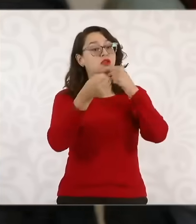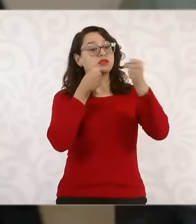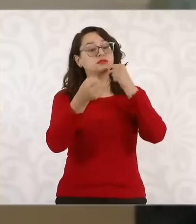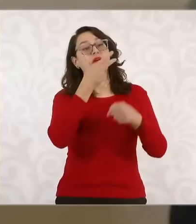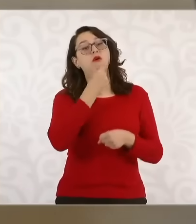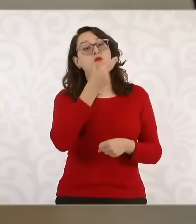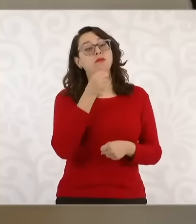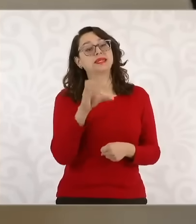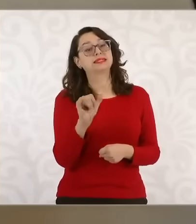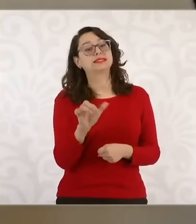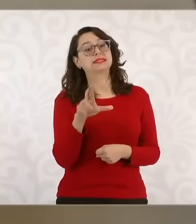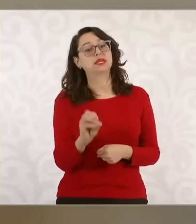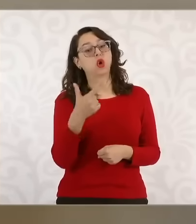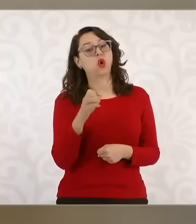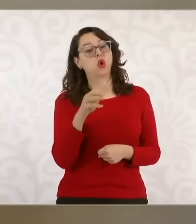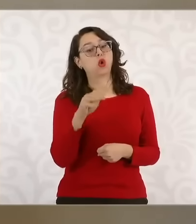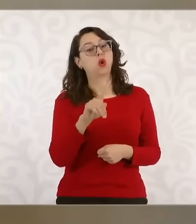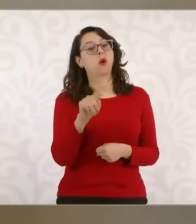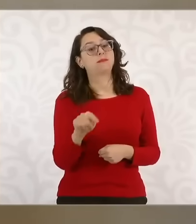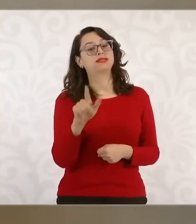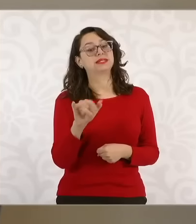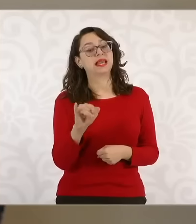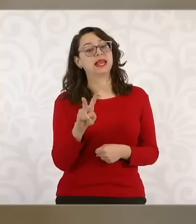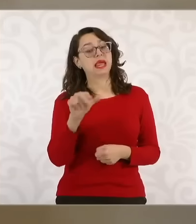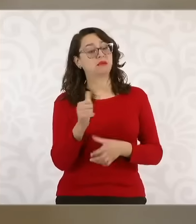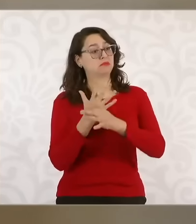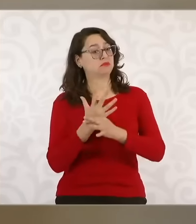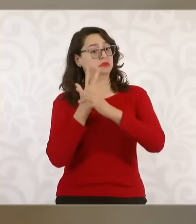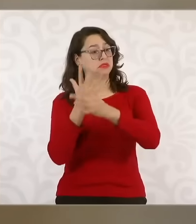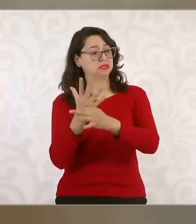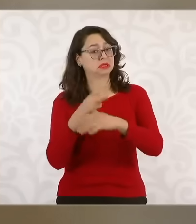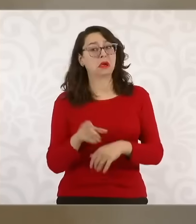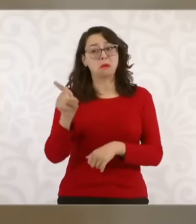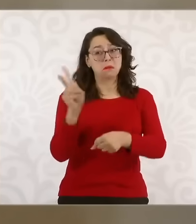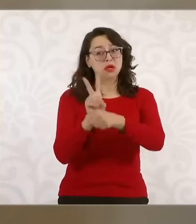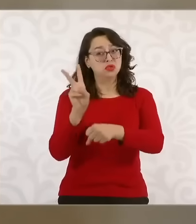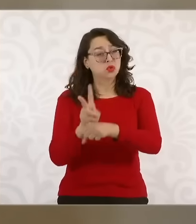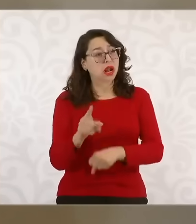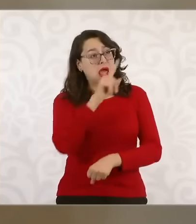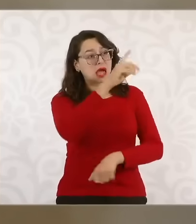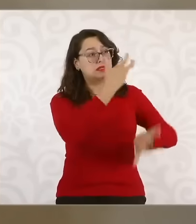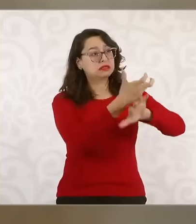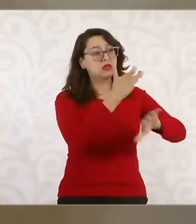quien afirmó que no hubo una invasión de Estados Unidos a Venezuela porque solo entraron por